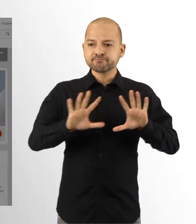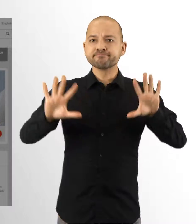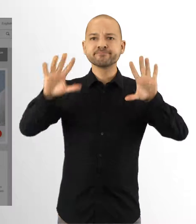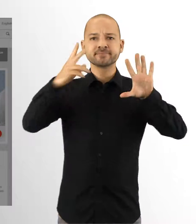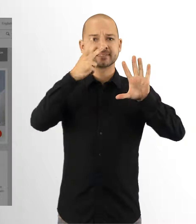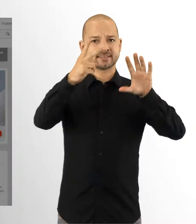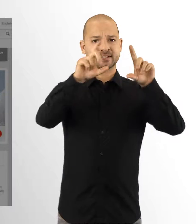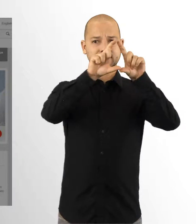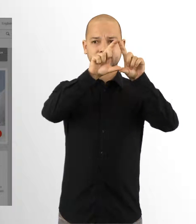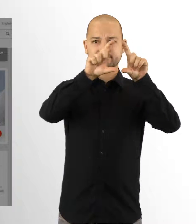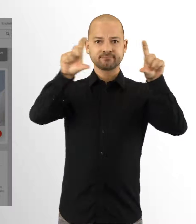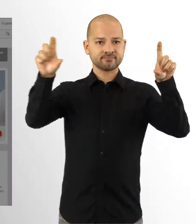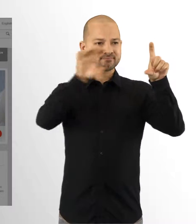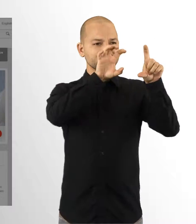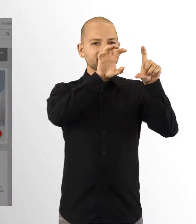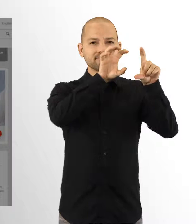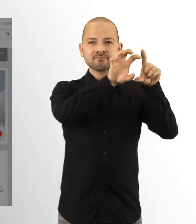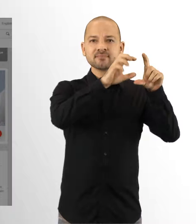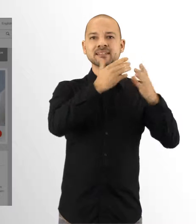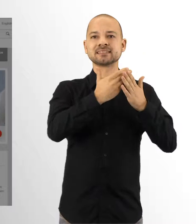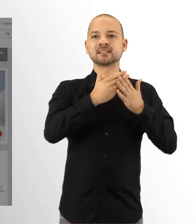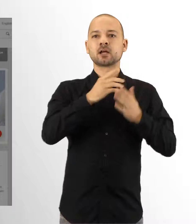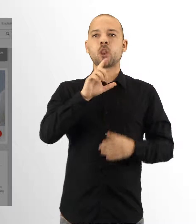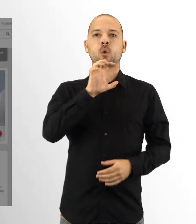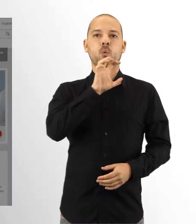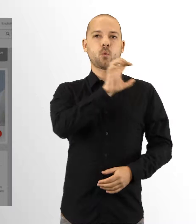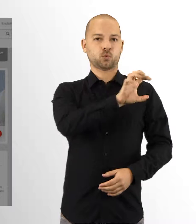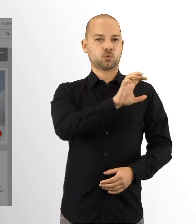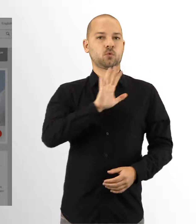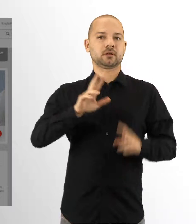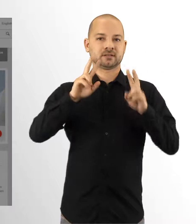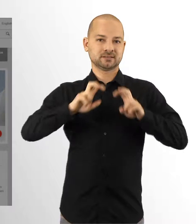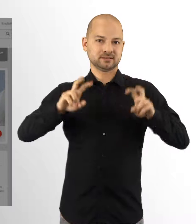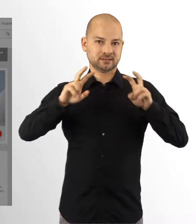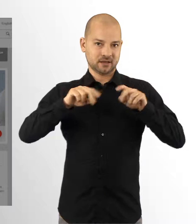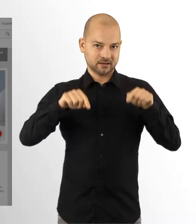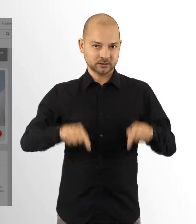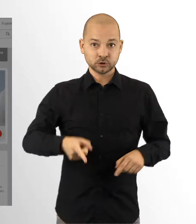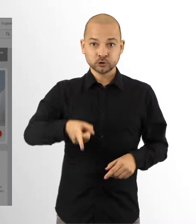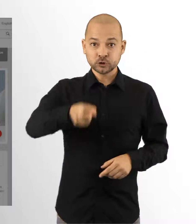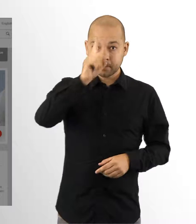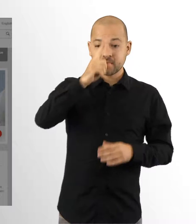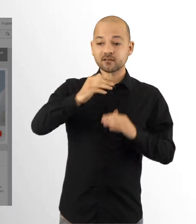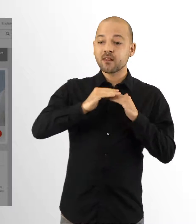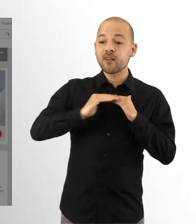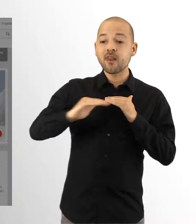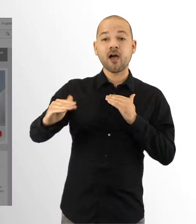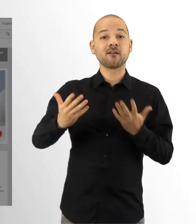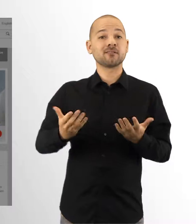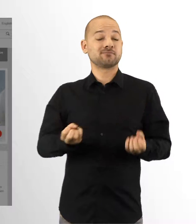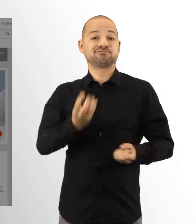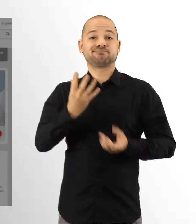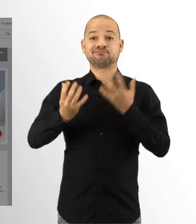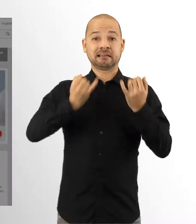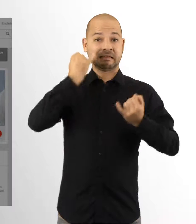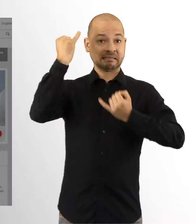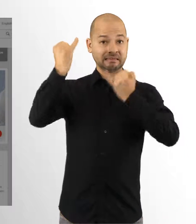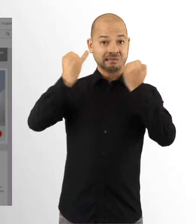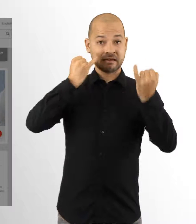Im Kopfbereich jeder Seite finden Sie links das Logo von „Research in Germany-Land of Ideas“.